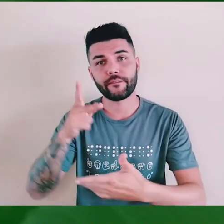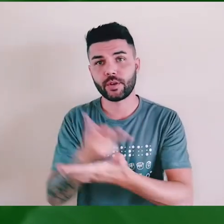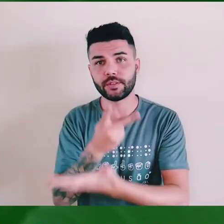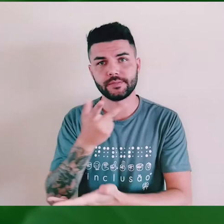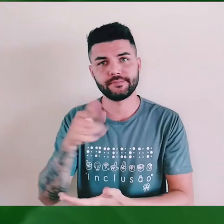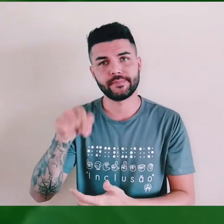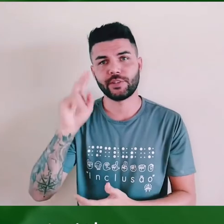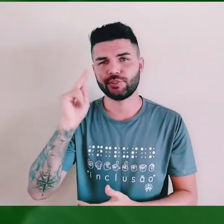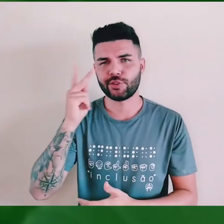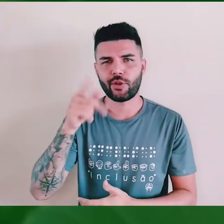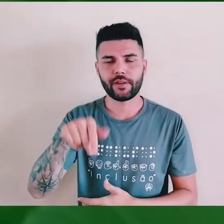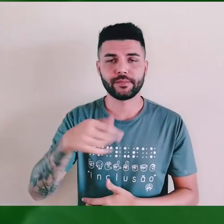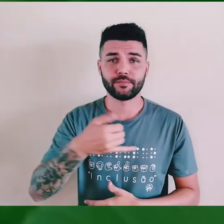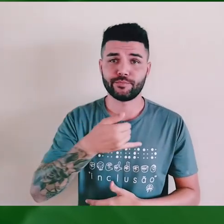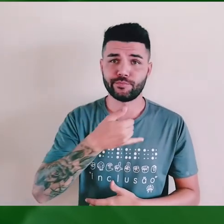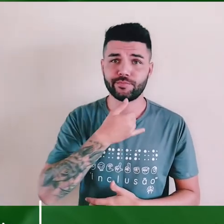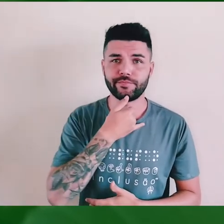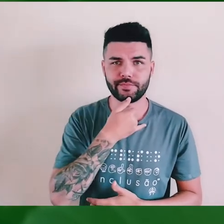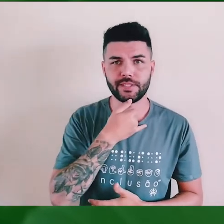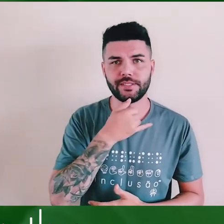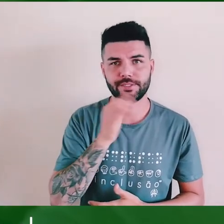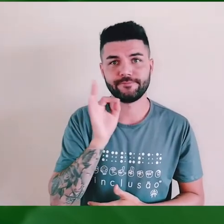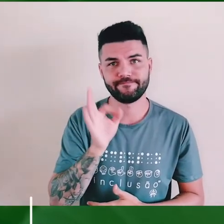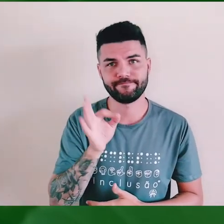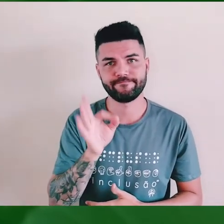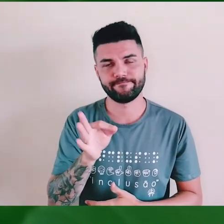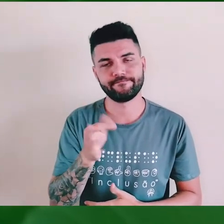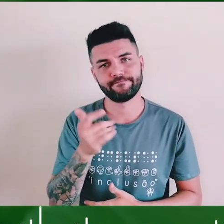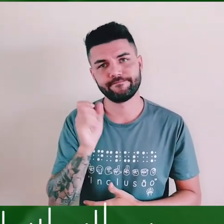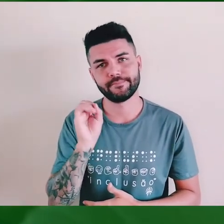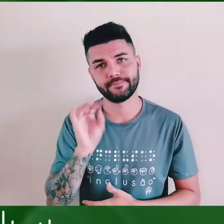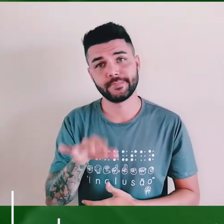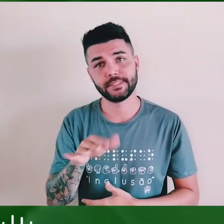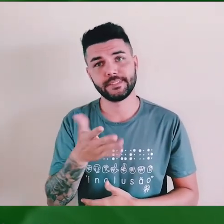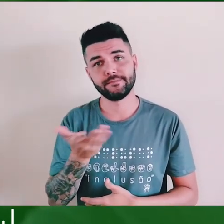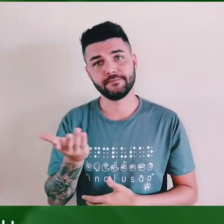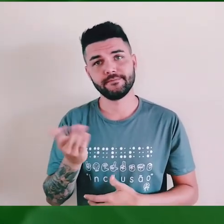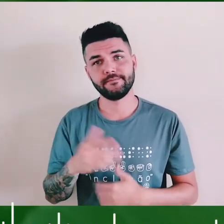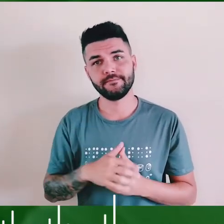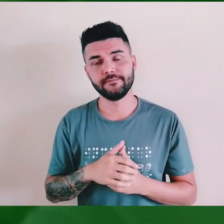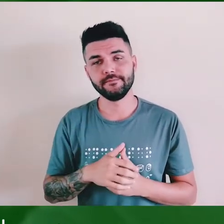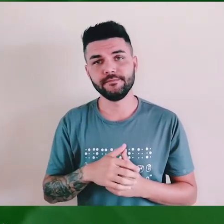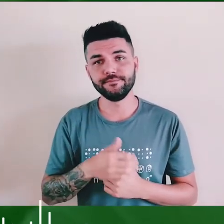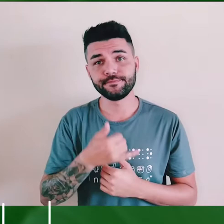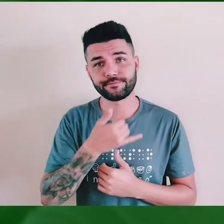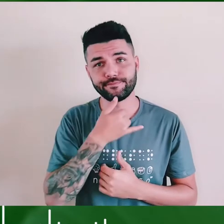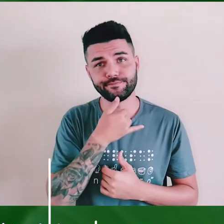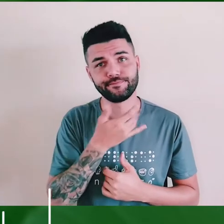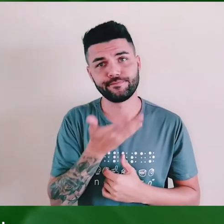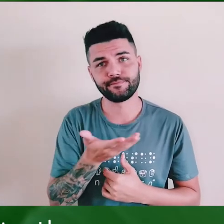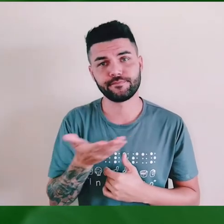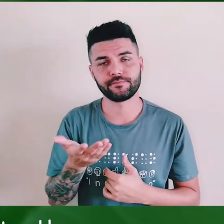muito tristes. Gabriel: Sim. São capítulos muito tristes e capítulos que a gente tem